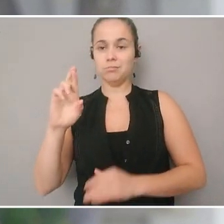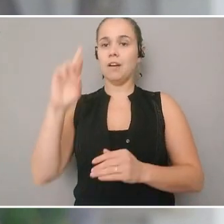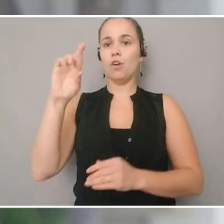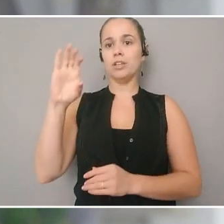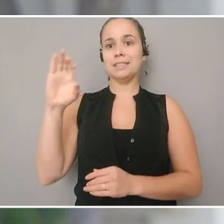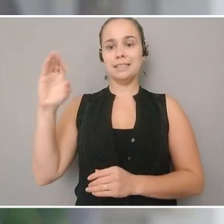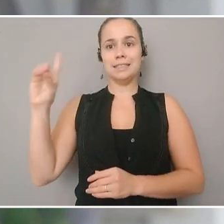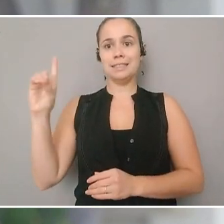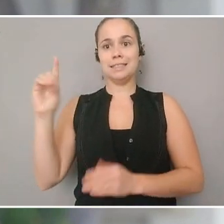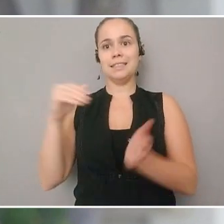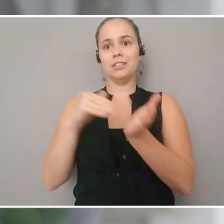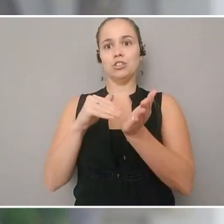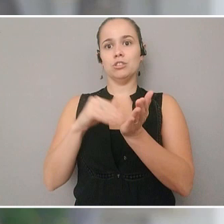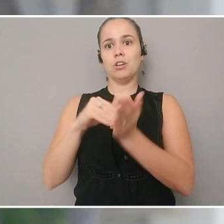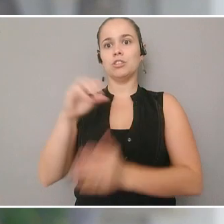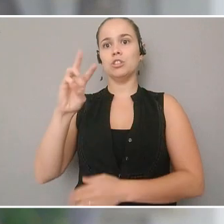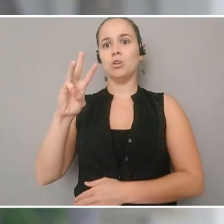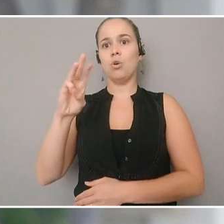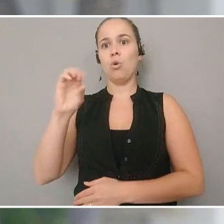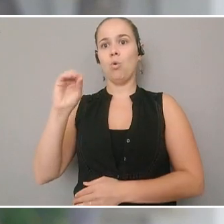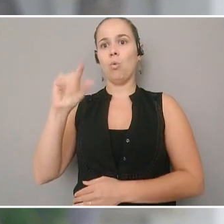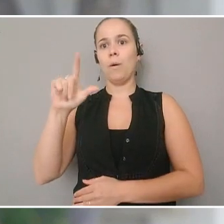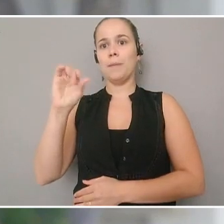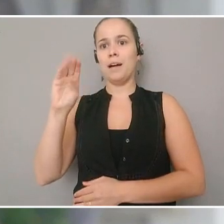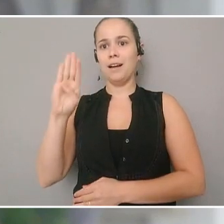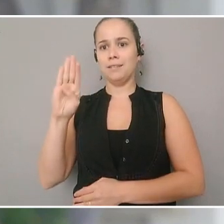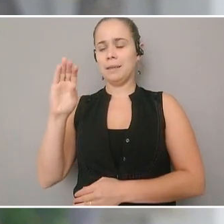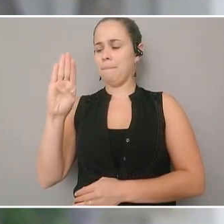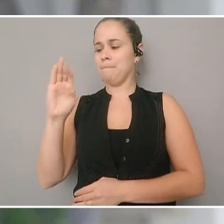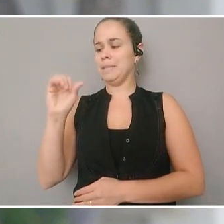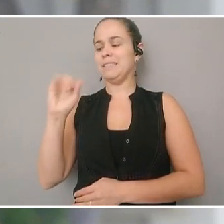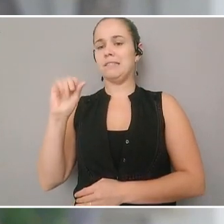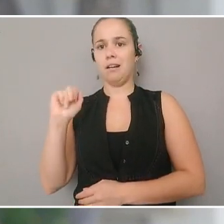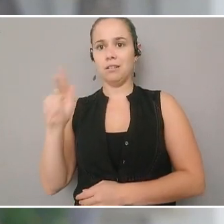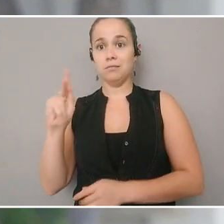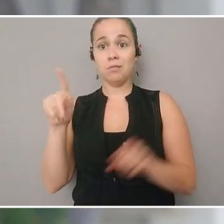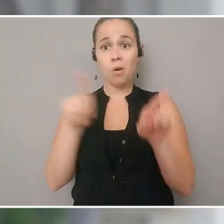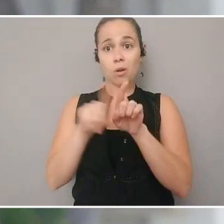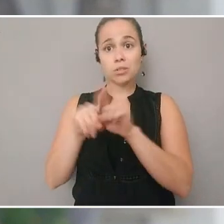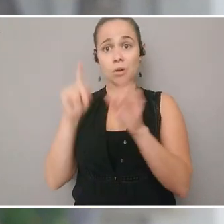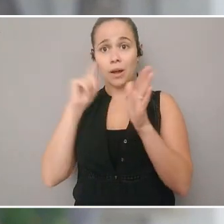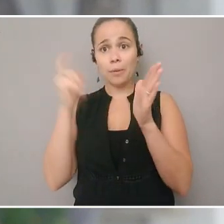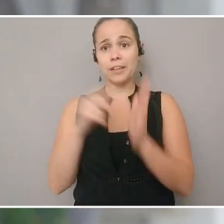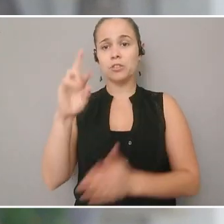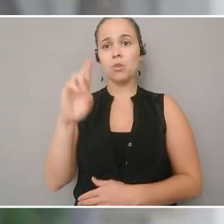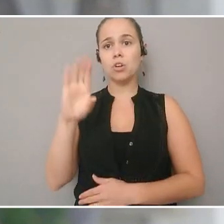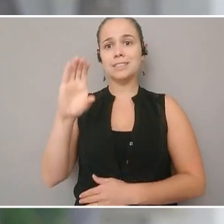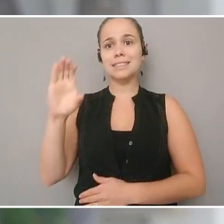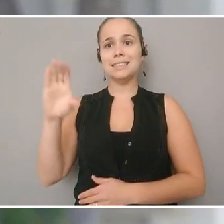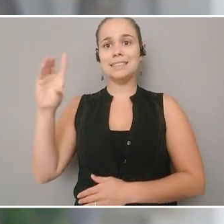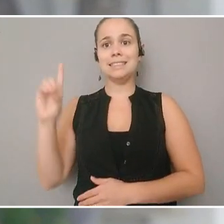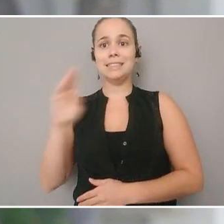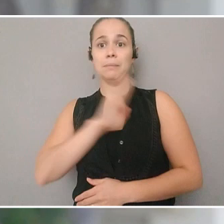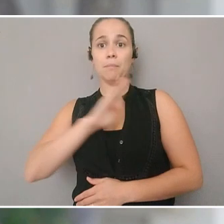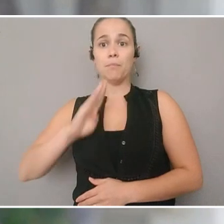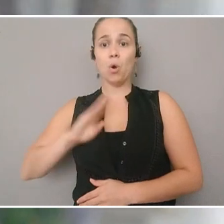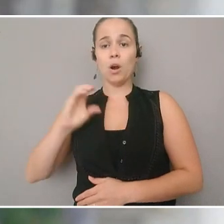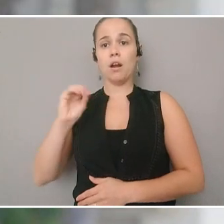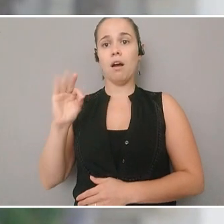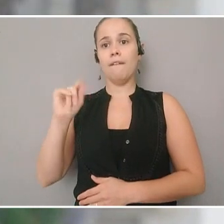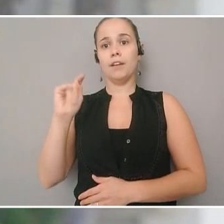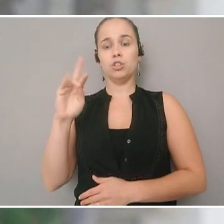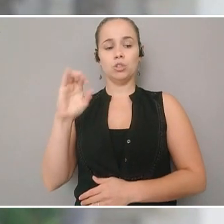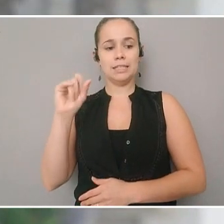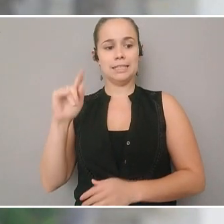Dr. Wolde Issac. También reconozco el RCC